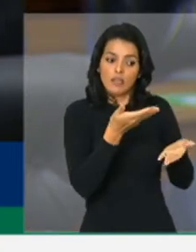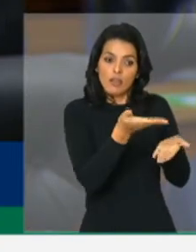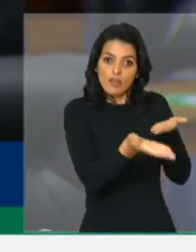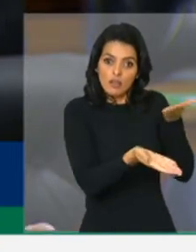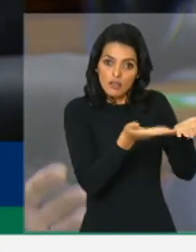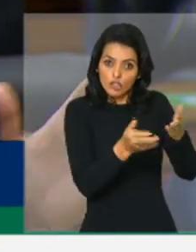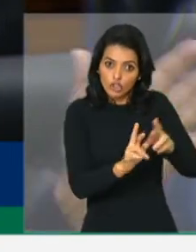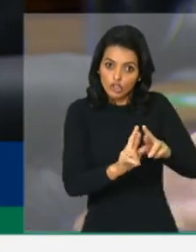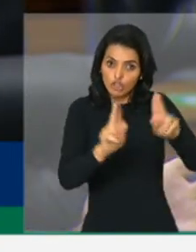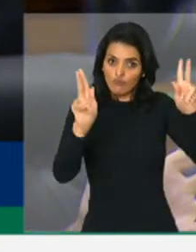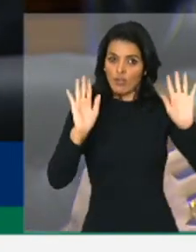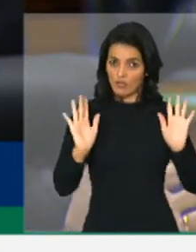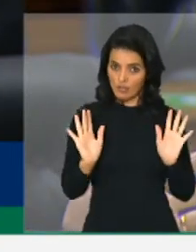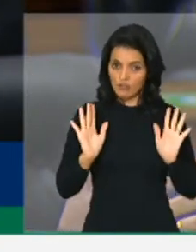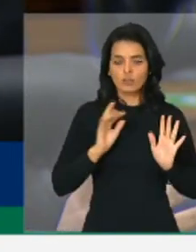PRAZO. SE NÓS MATARMOS OS FUNDOS TANTO DA AMAZÔNIA